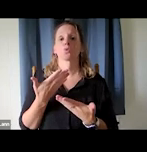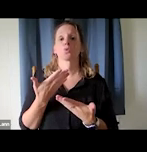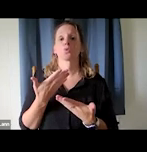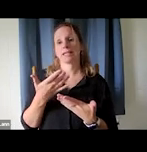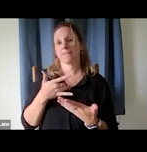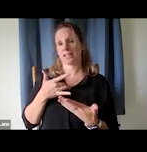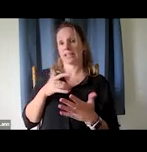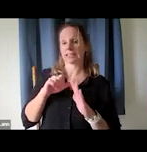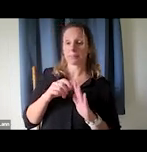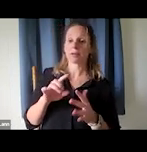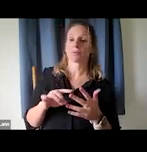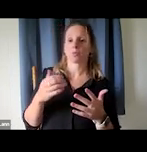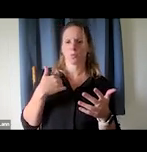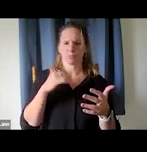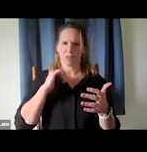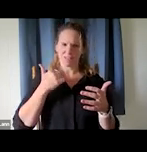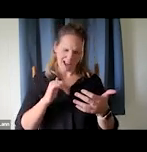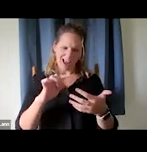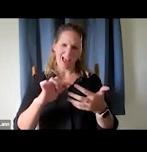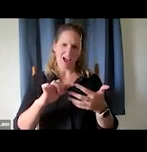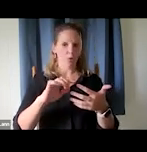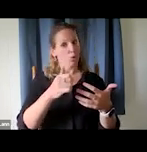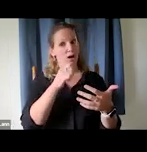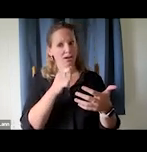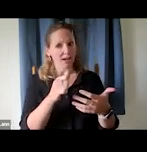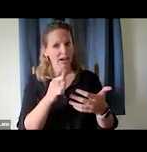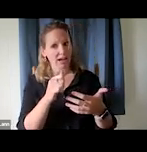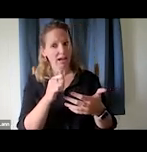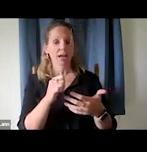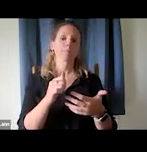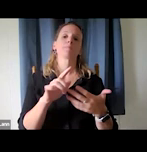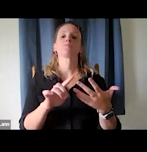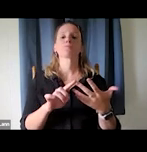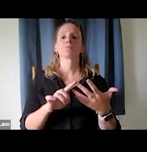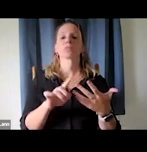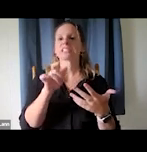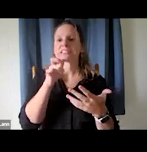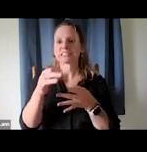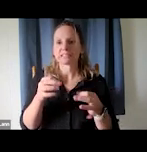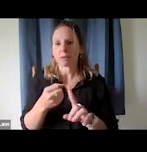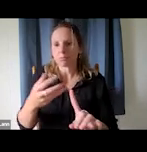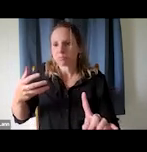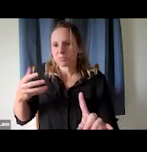y tenemos un cómo o un cómo no, cuando tiene dinero consume, pero eso no nos dice nada. Esto era la totalidad